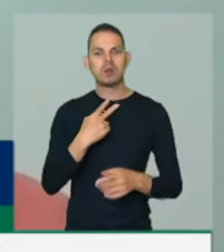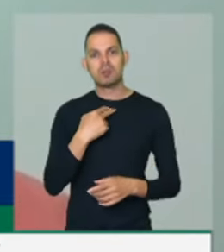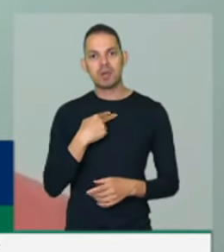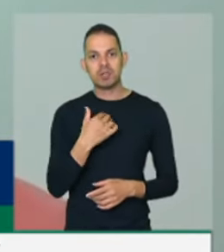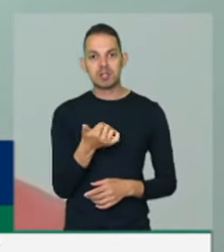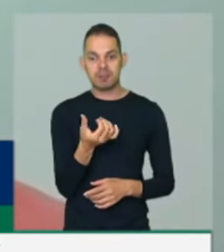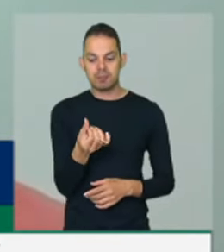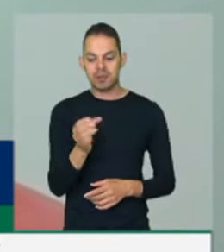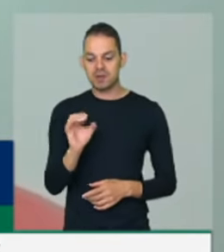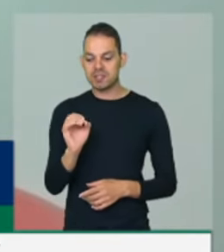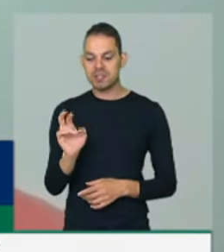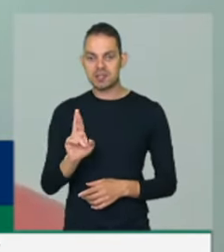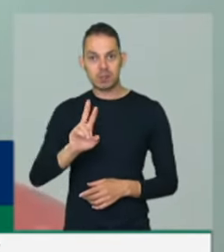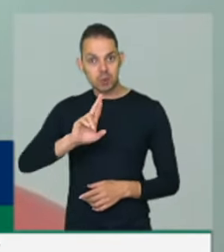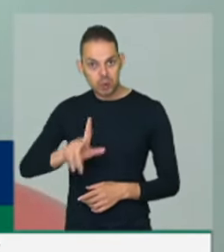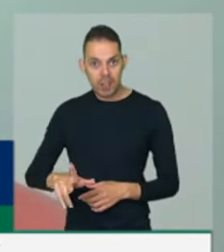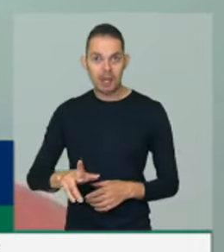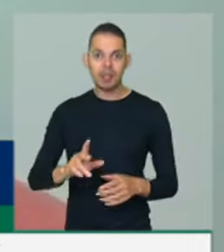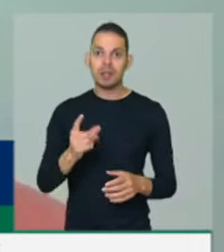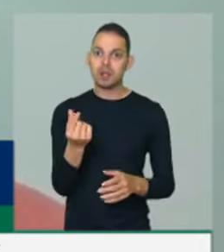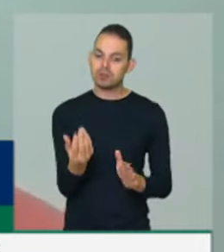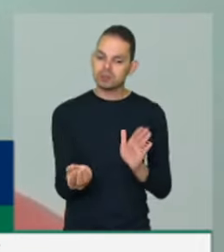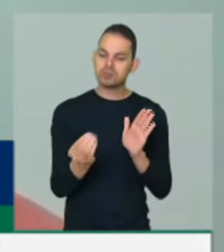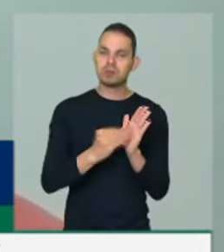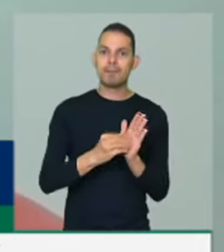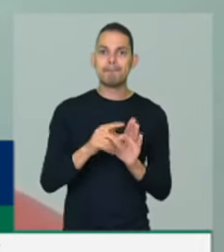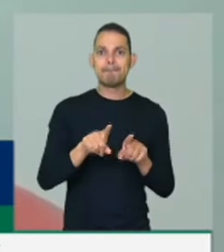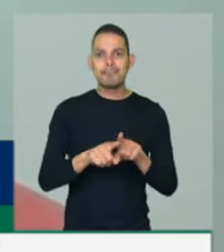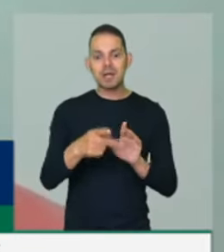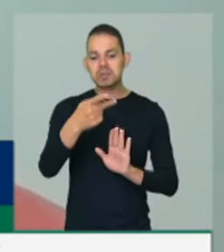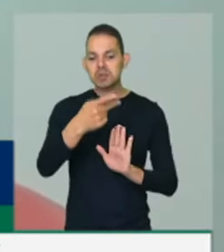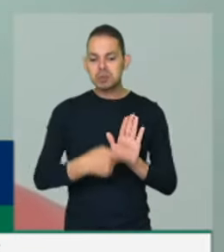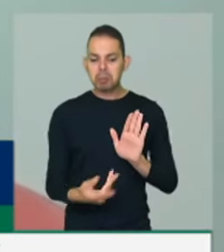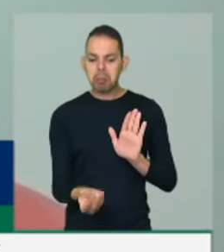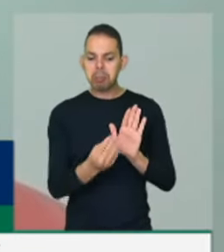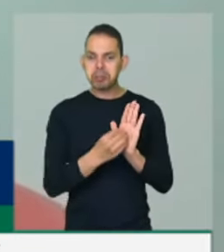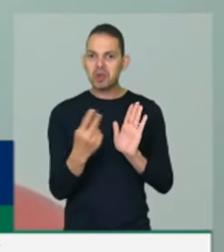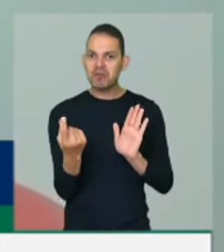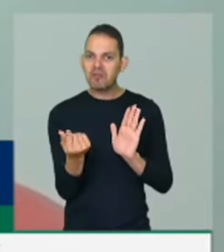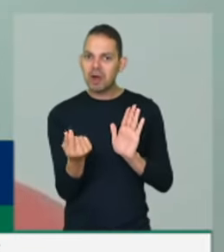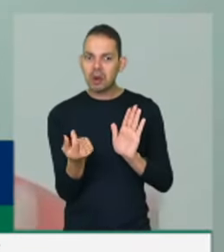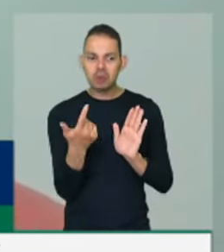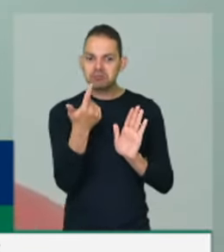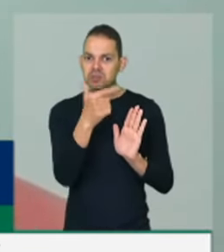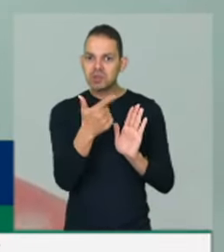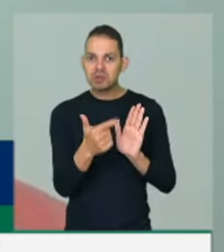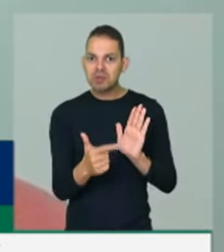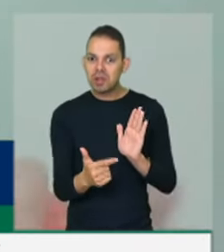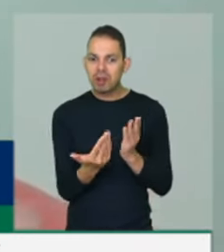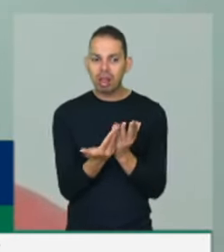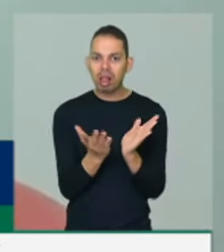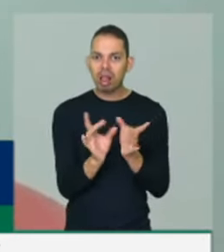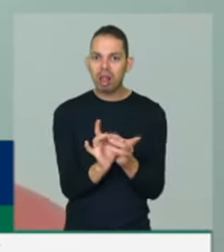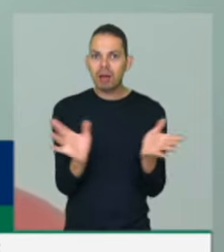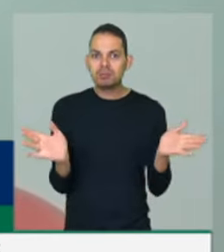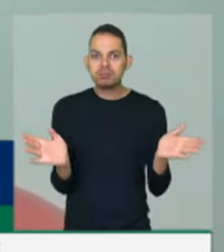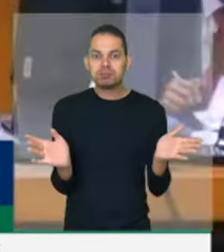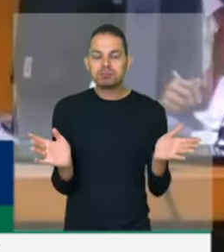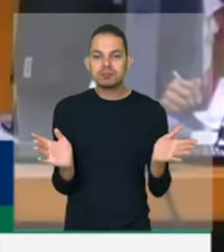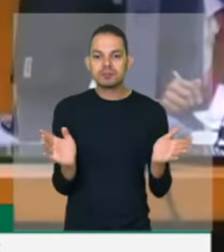ESTABELECER UM VALOR, MAS O VALOR NÃO DIZ O VALOR, DEIXA EM ABERTO [CORTE NO MICROFONE]. [PRESIDENTE]: COMO